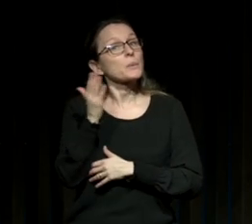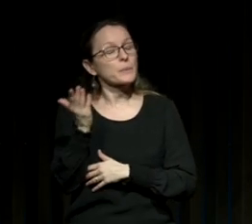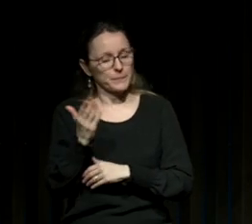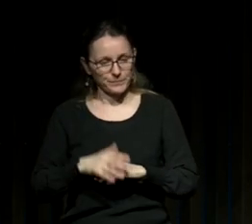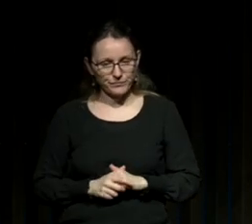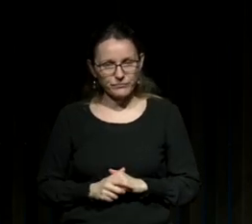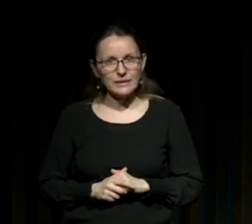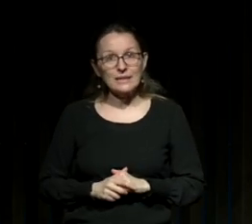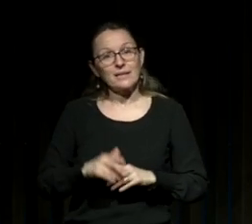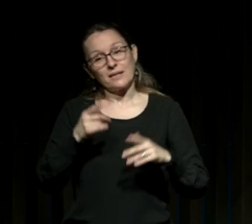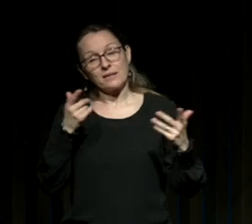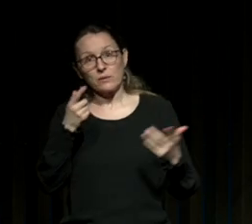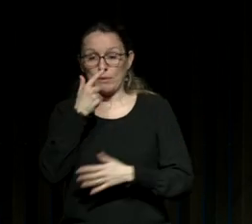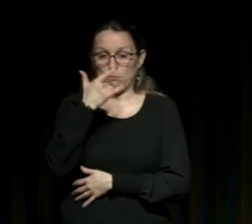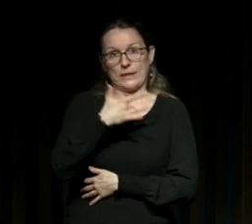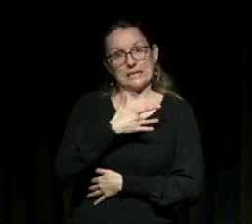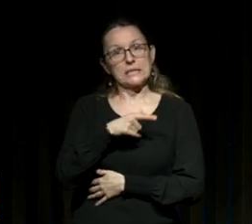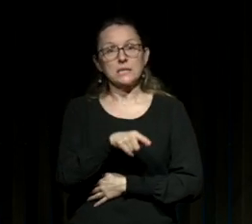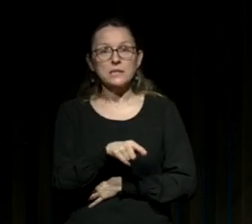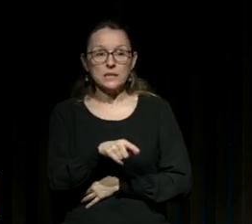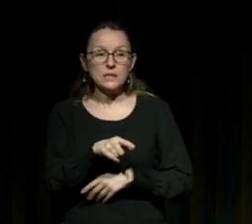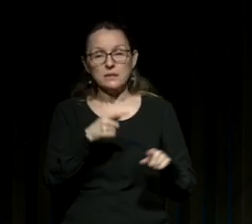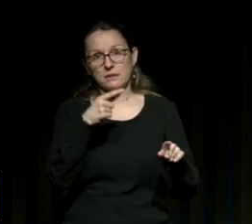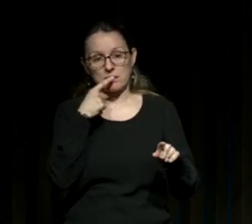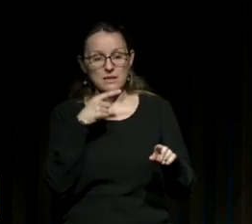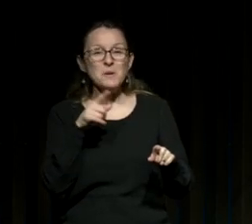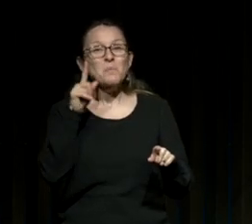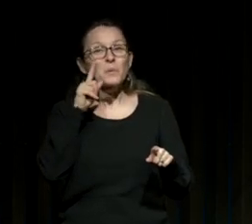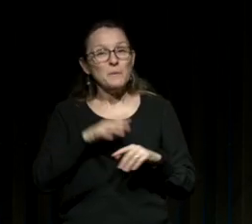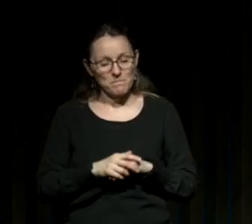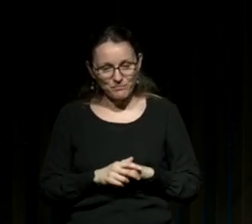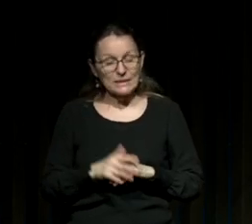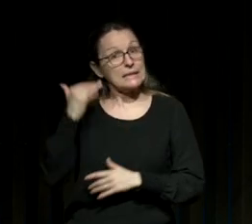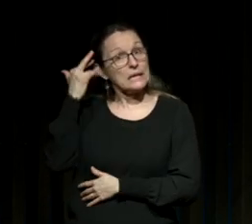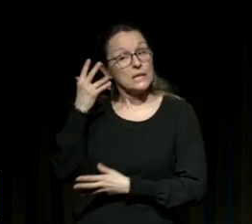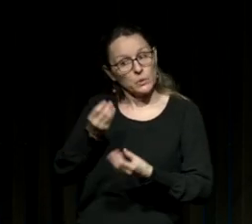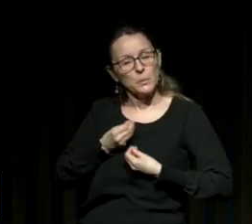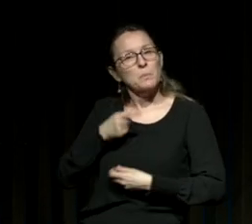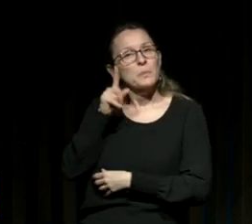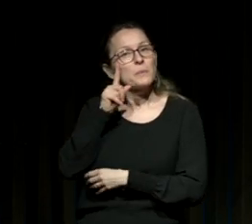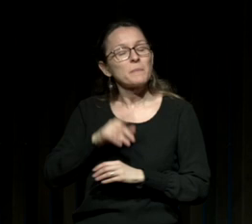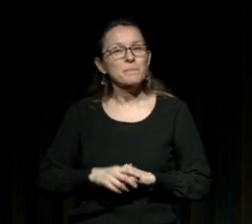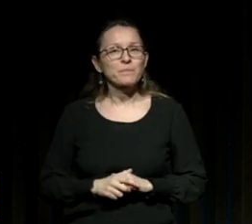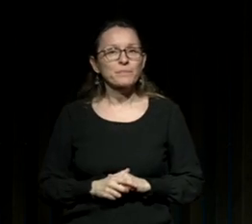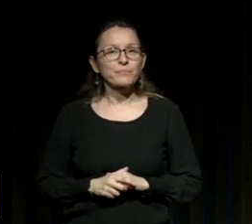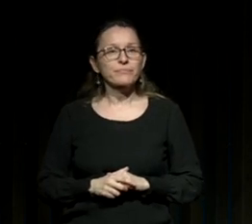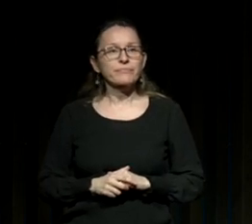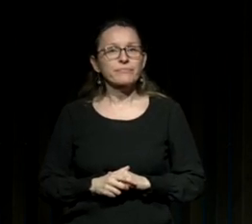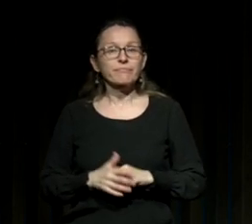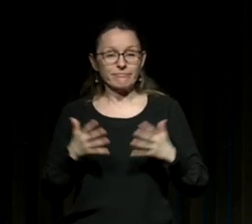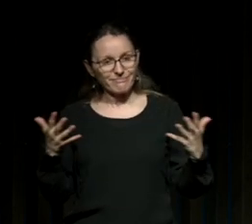qui sont faites pour cette maladie c'est tellement préoccupant d'ailleurs que ce graphique là il est